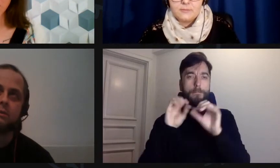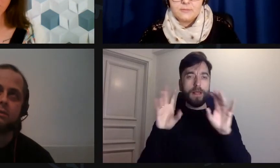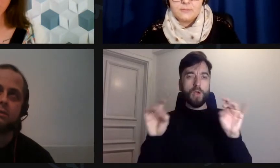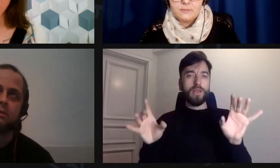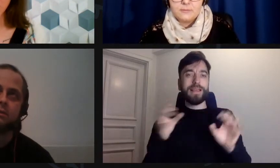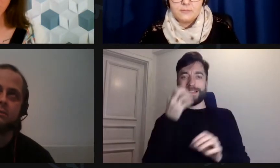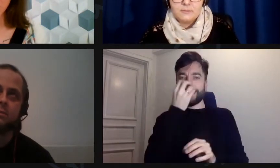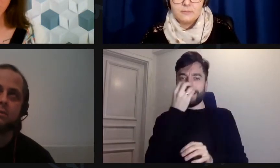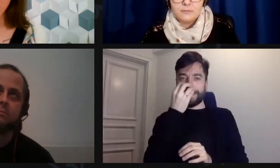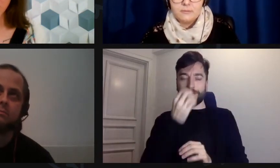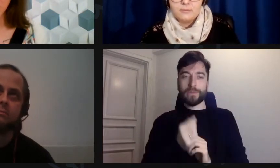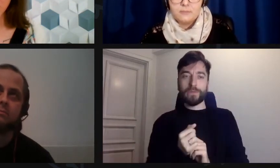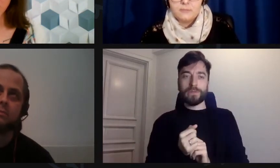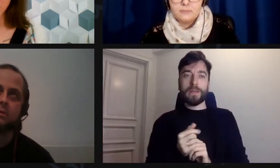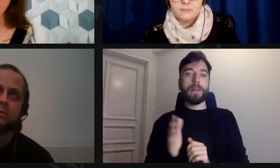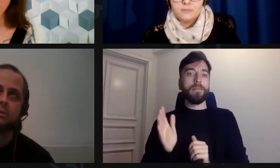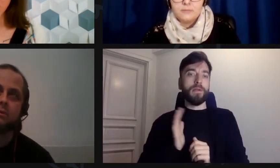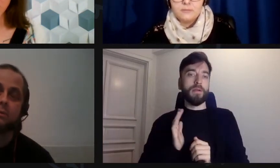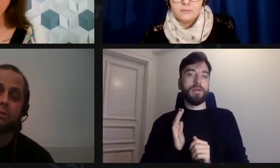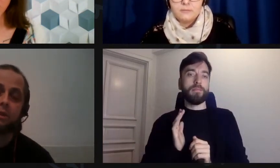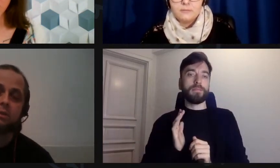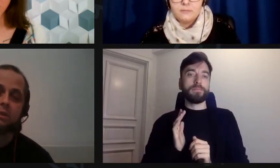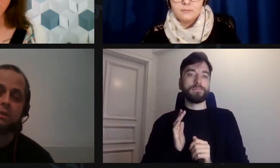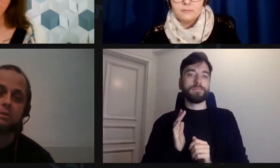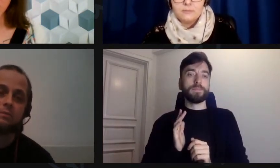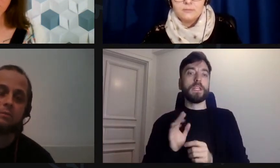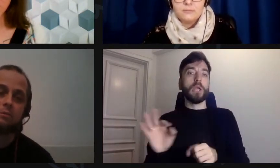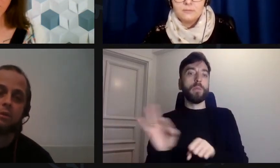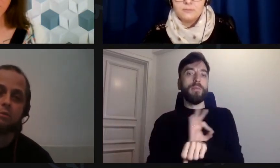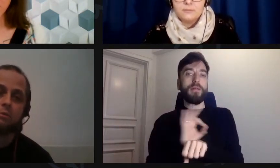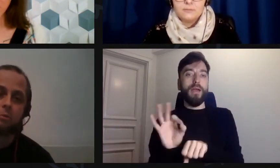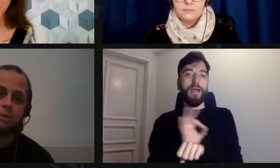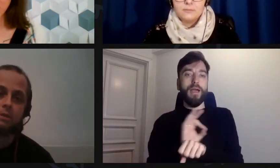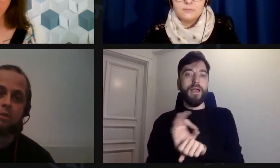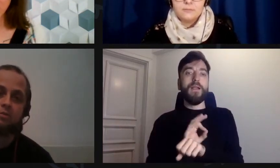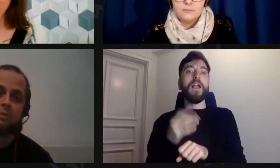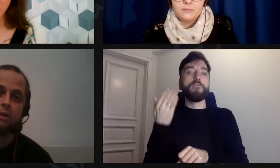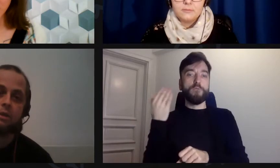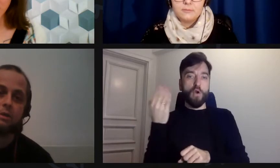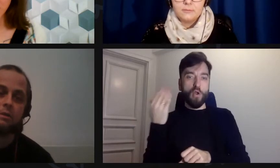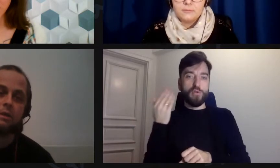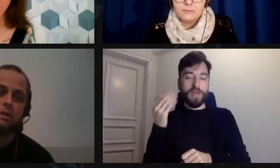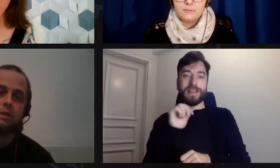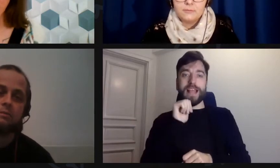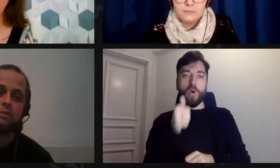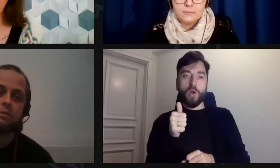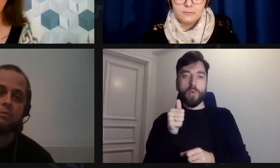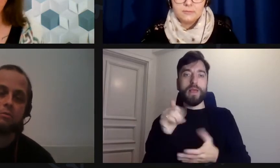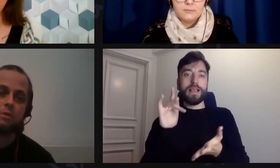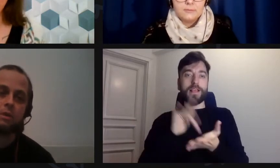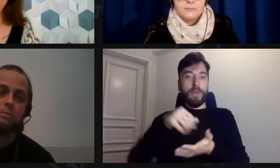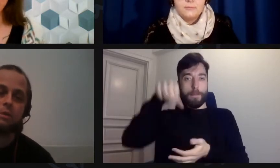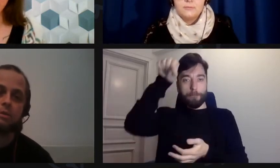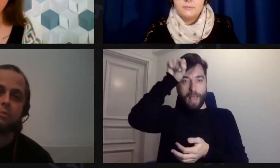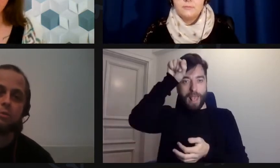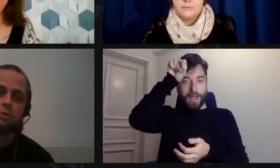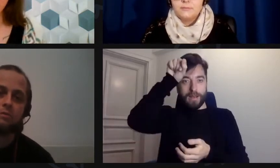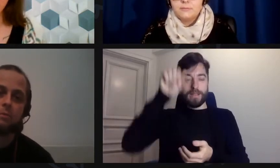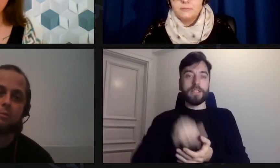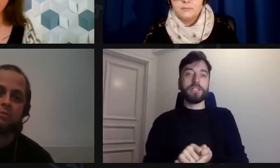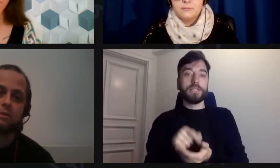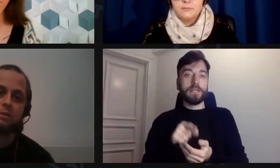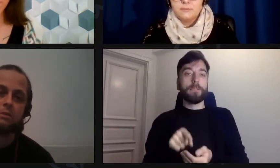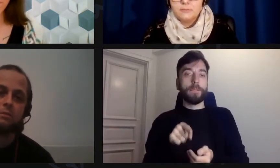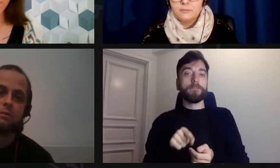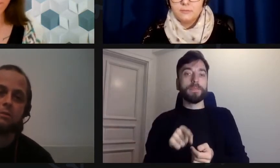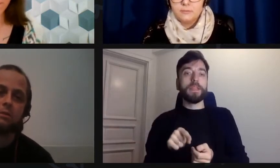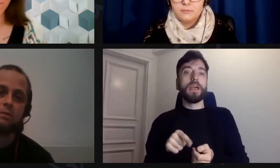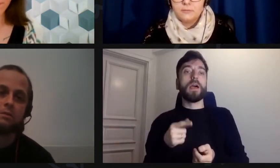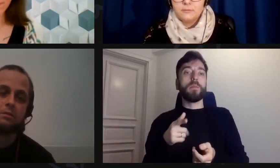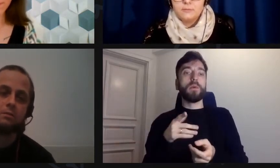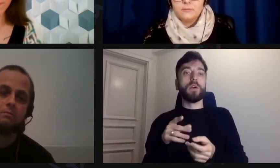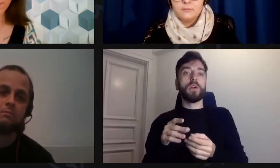że byłem na projekcie wolontariatu europejskiego w Berlinie w cyrku dziecięco młodzieżowym KABUACI,